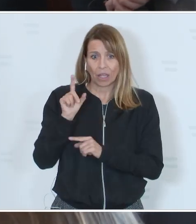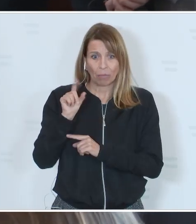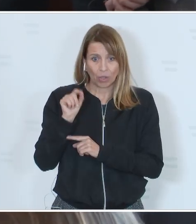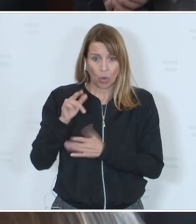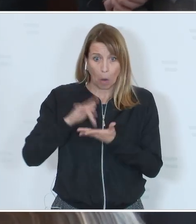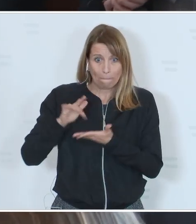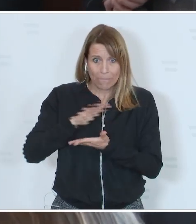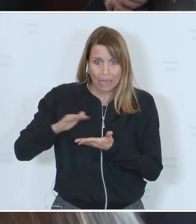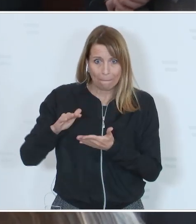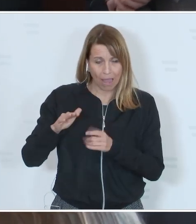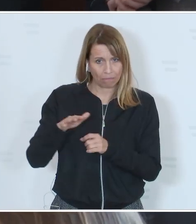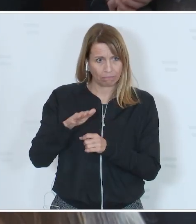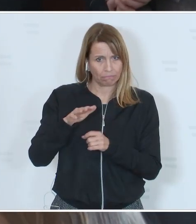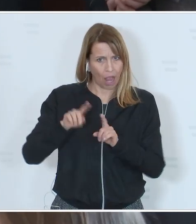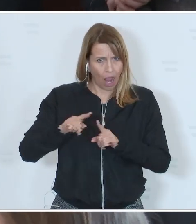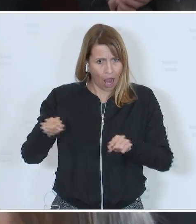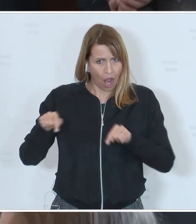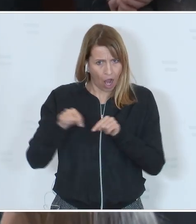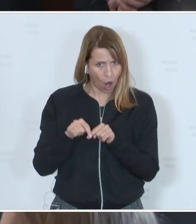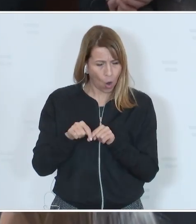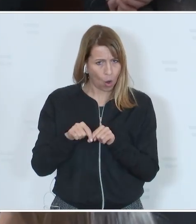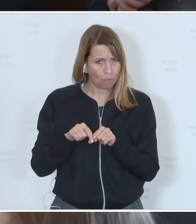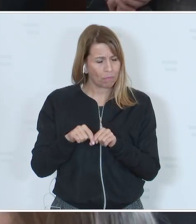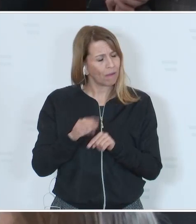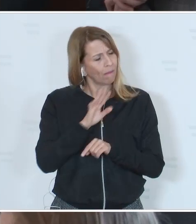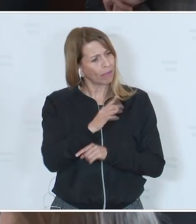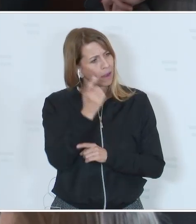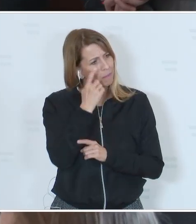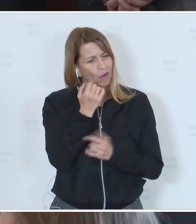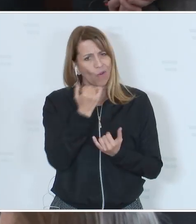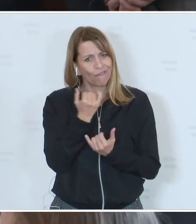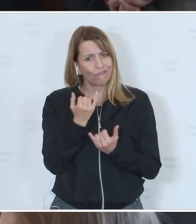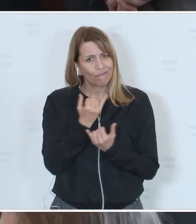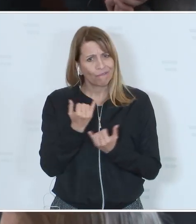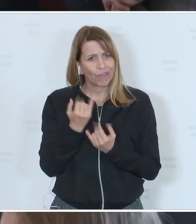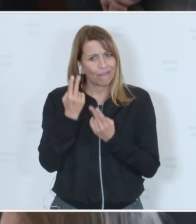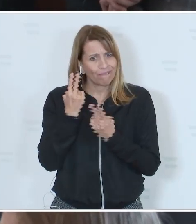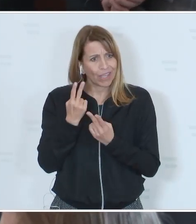ist Ihrer Meinung nach die Schaffung oder auch, sagen wir, weiterhin die Förderung